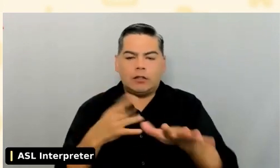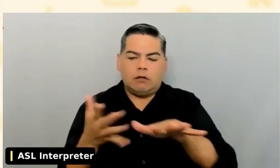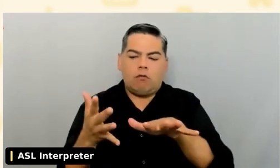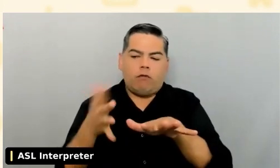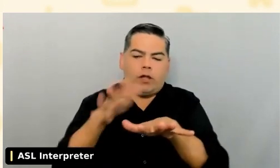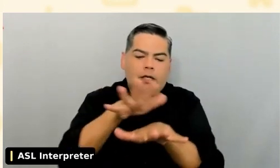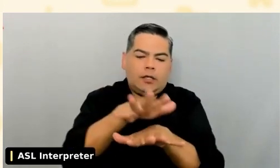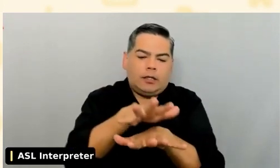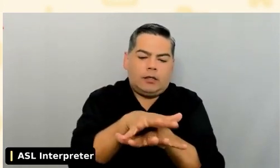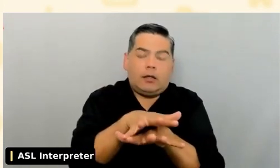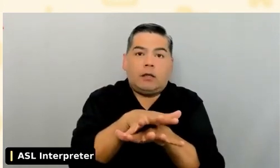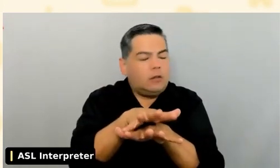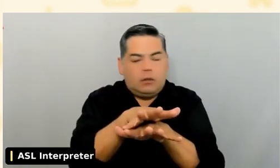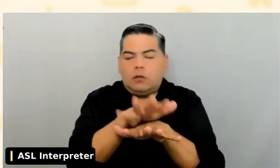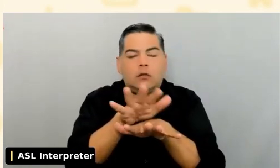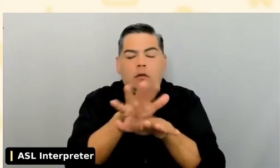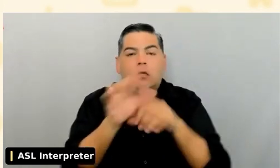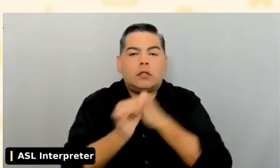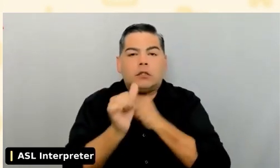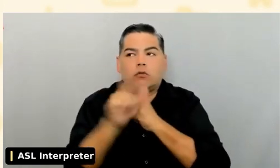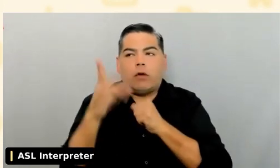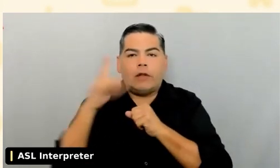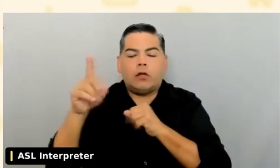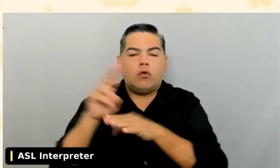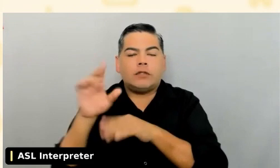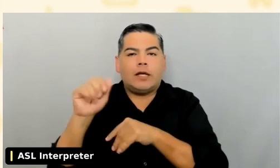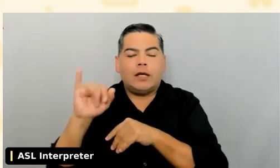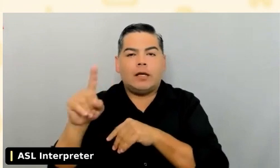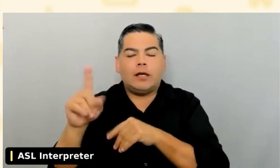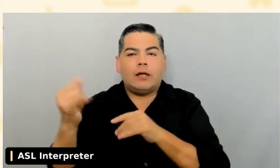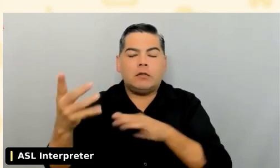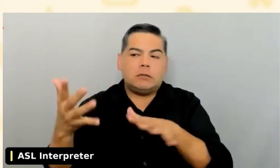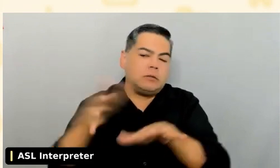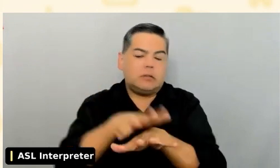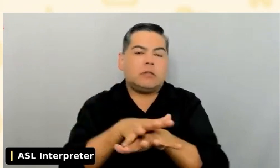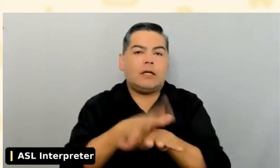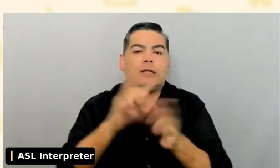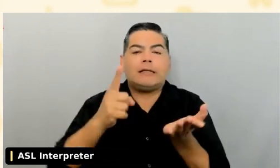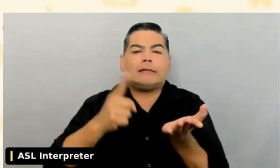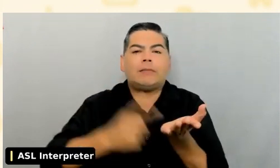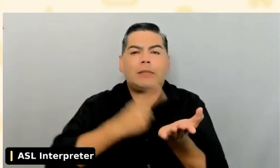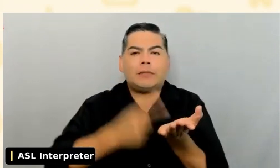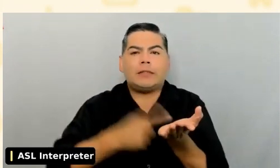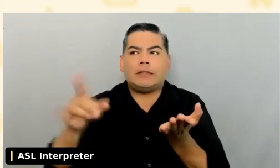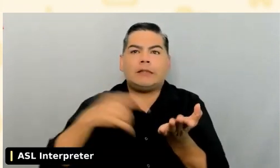Porque están usando una forma de IA donde inyectan JavaScript en tu sitio y, a veces lo hacen menos accesible